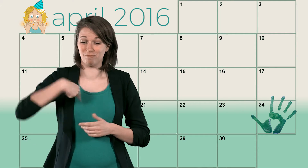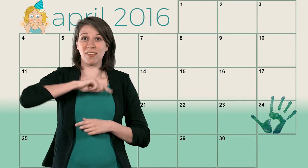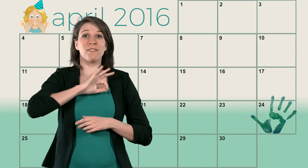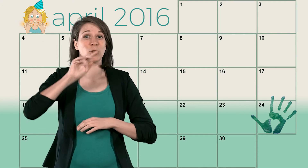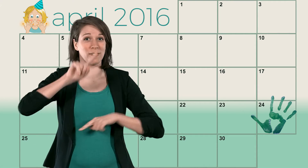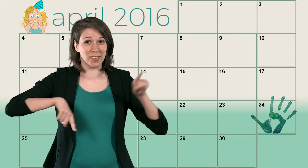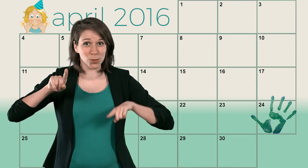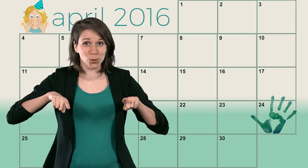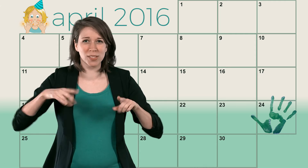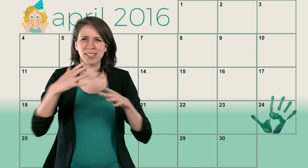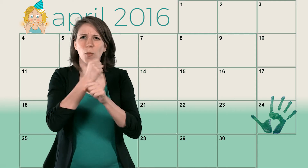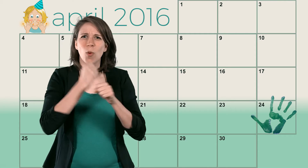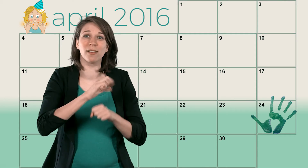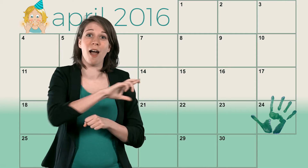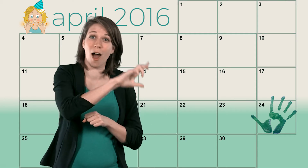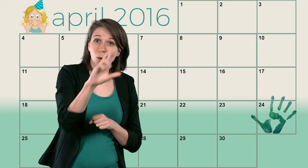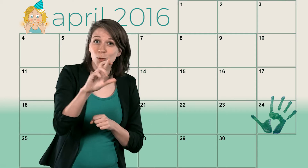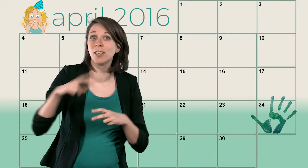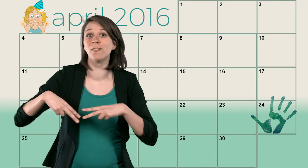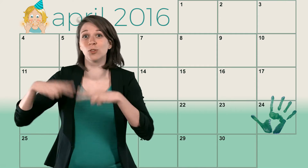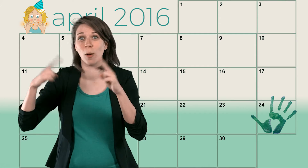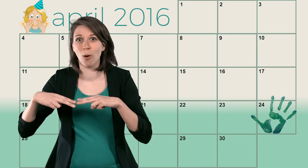Wij van Fevlado Diversus werken hiervoor samen met Arhus en Visual Box.